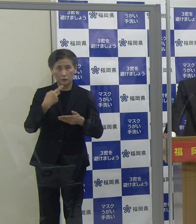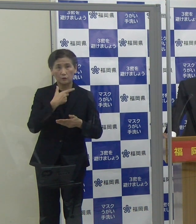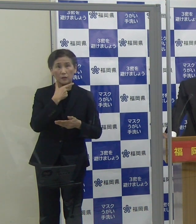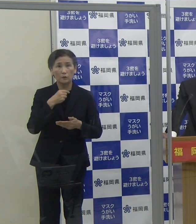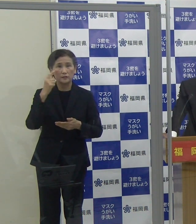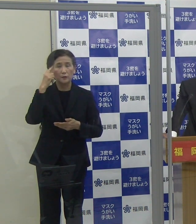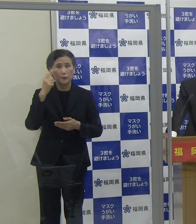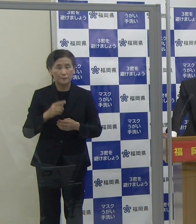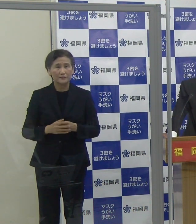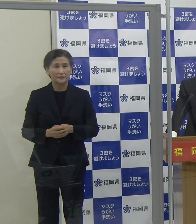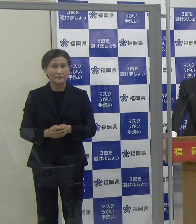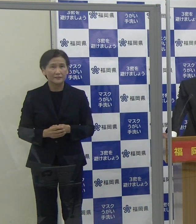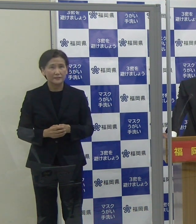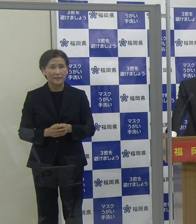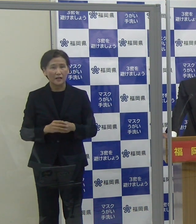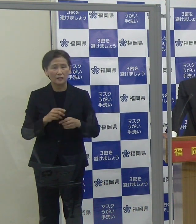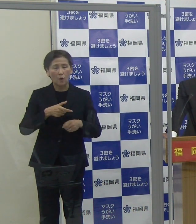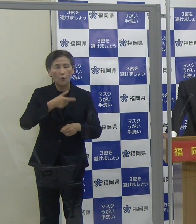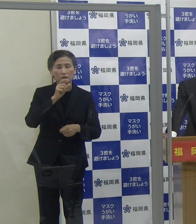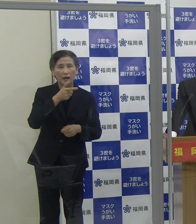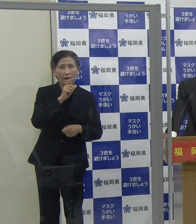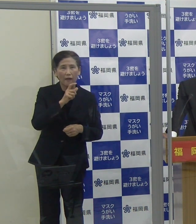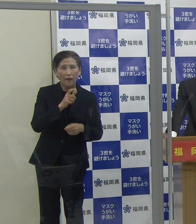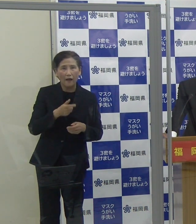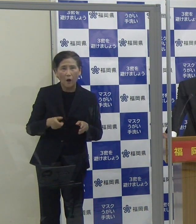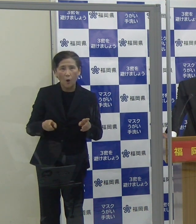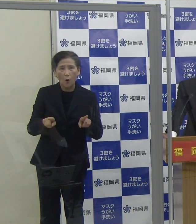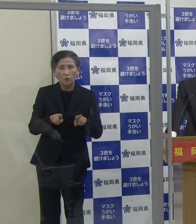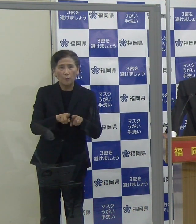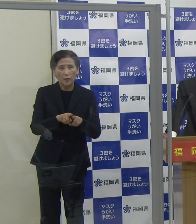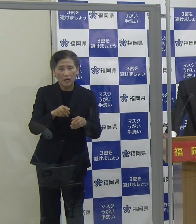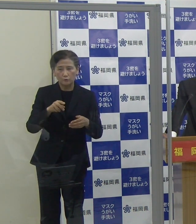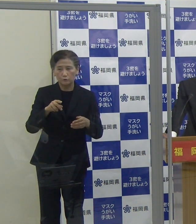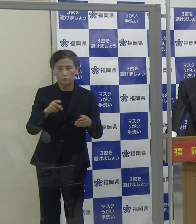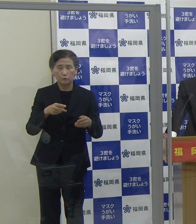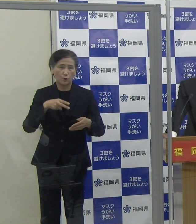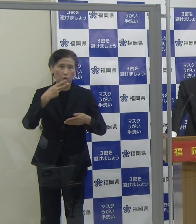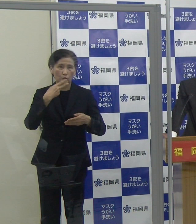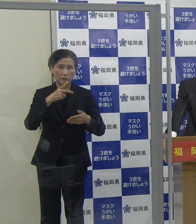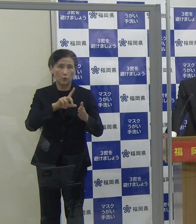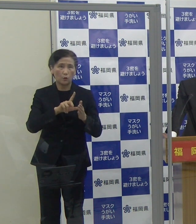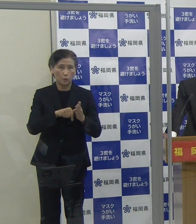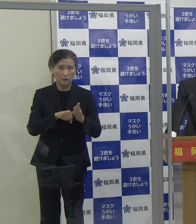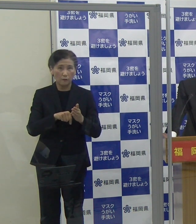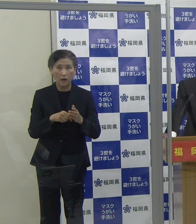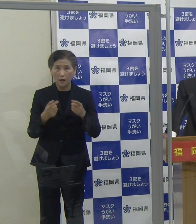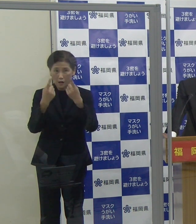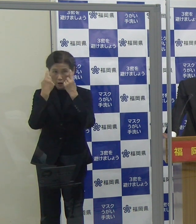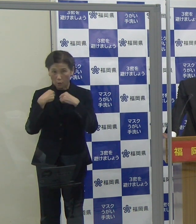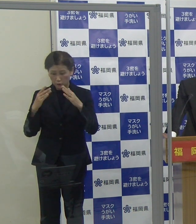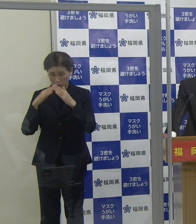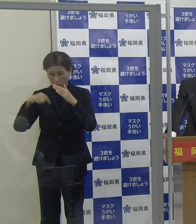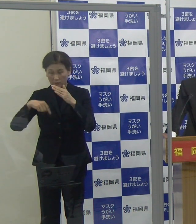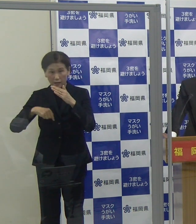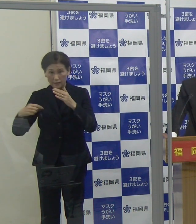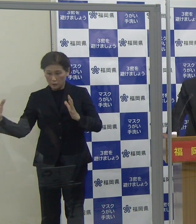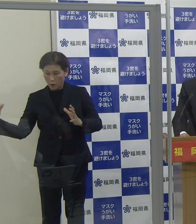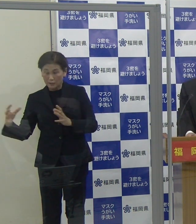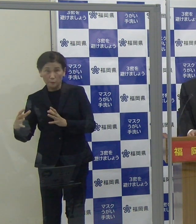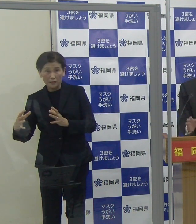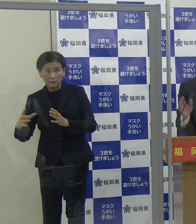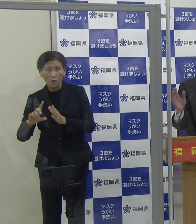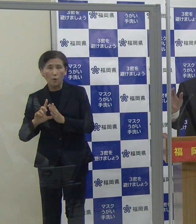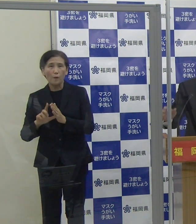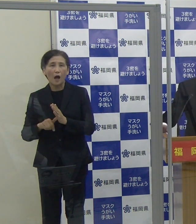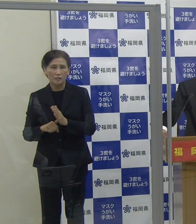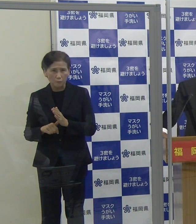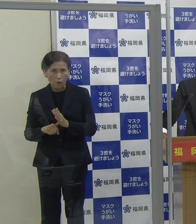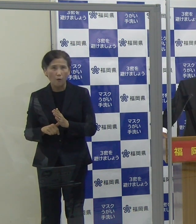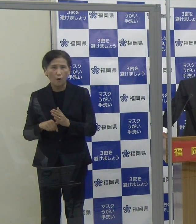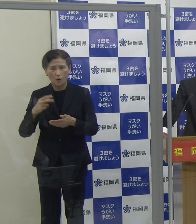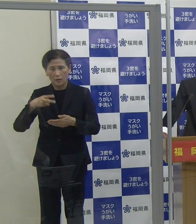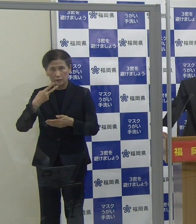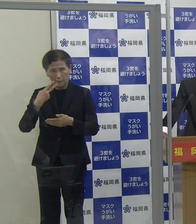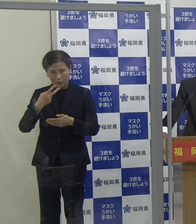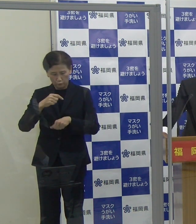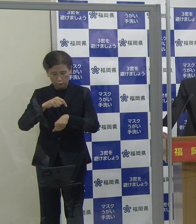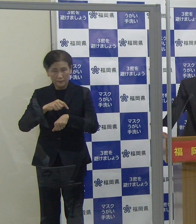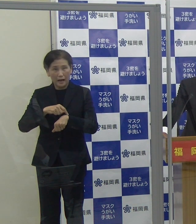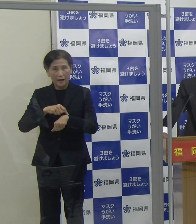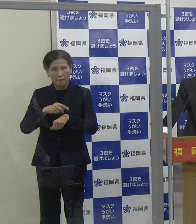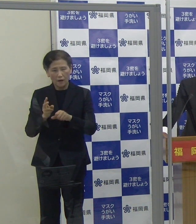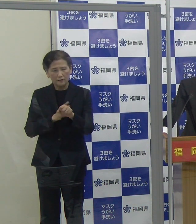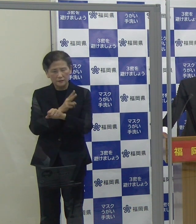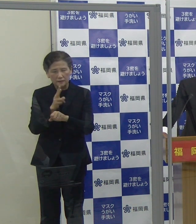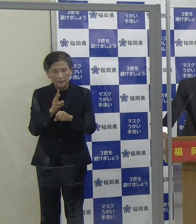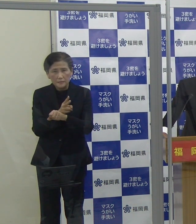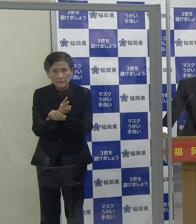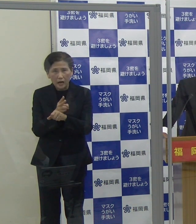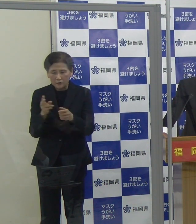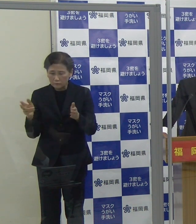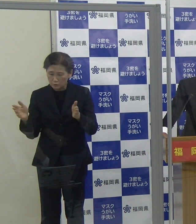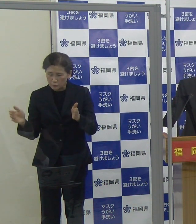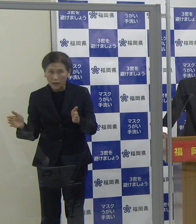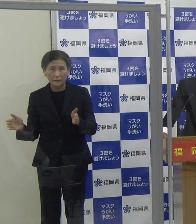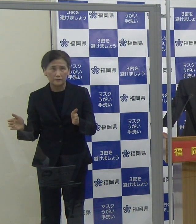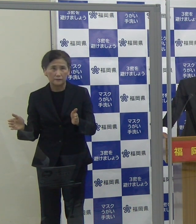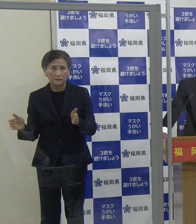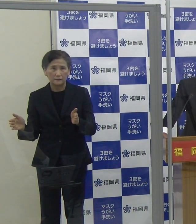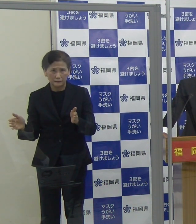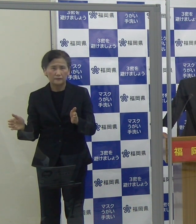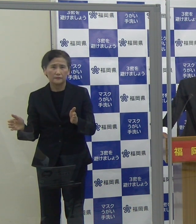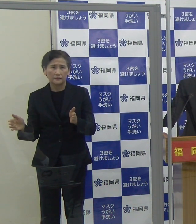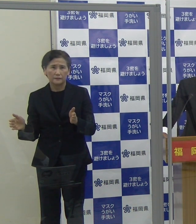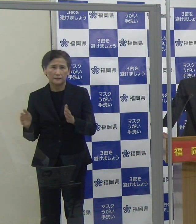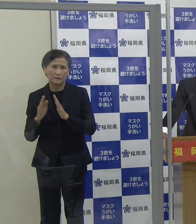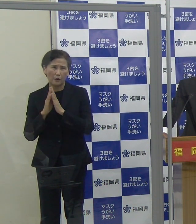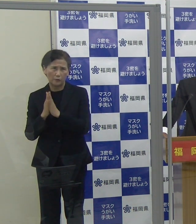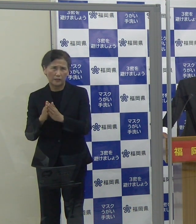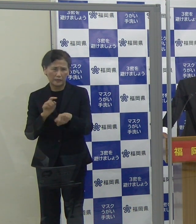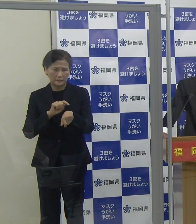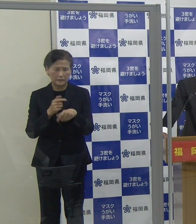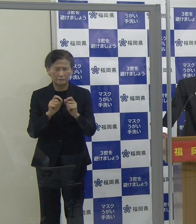また、飲酒を伴う会食の場合は、個人のお宅での集まりも含め、飲食をする時間は２時間程度を目安として、長時間を避けるようお願いします。